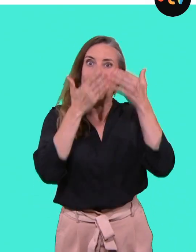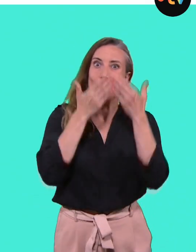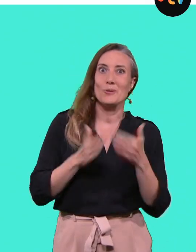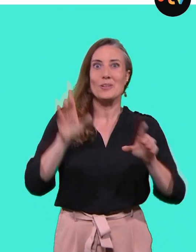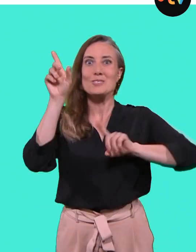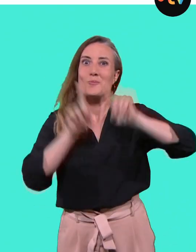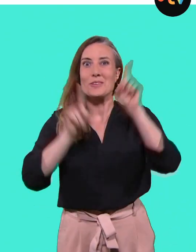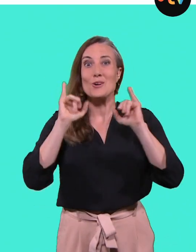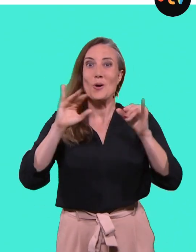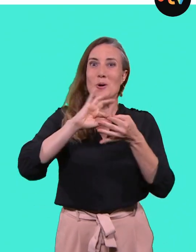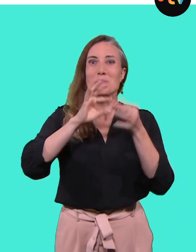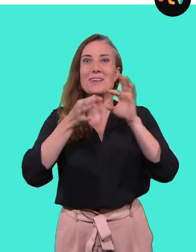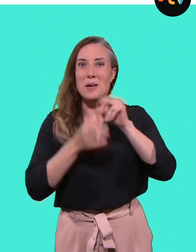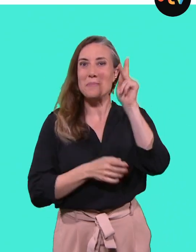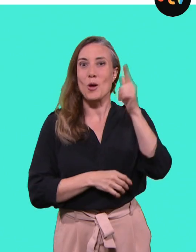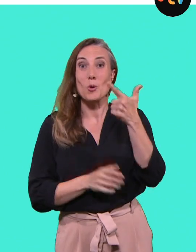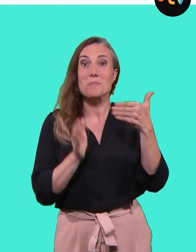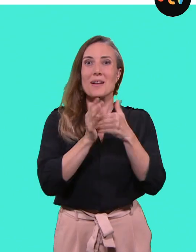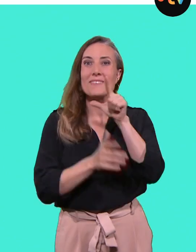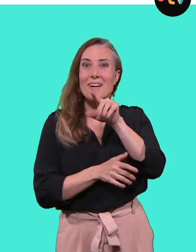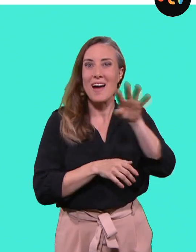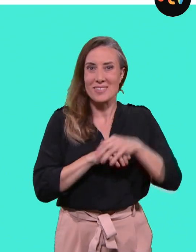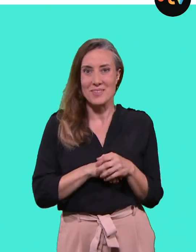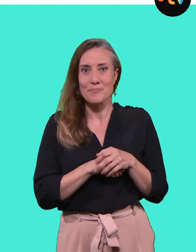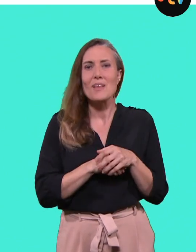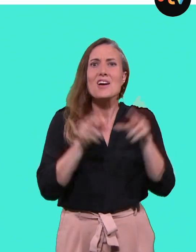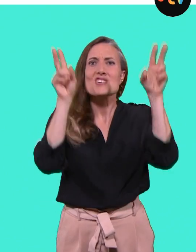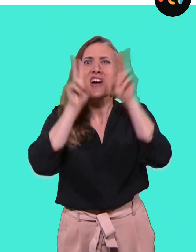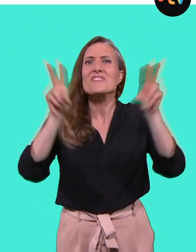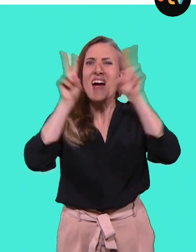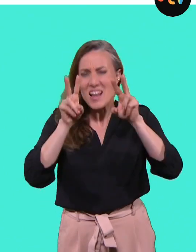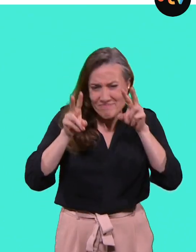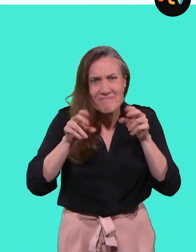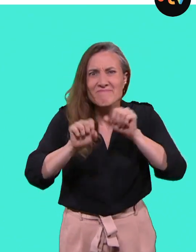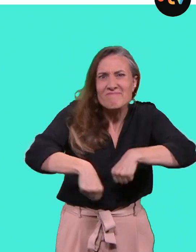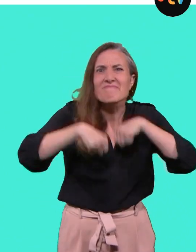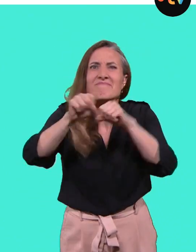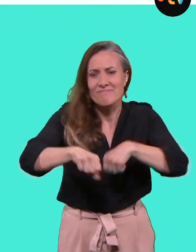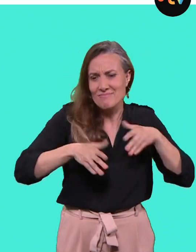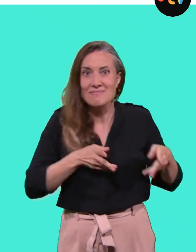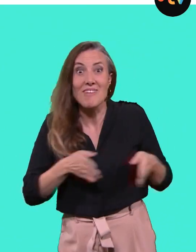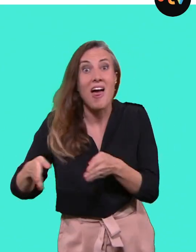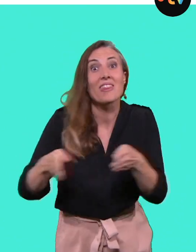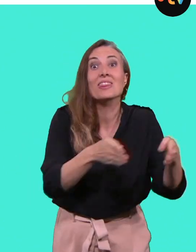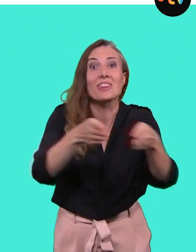C'est l'une des images les plus spectaculaires et les plus magiques de la cérémonie d'ouverture des JO de Paris 2024